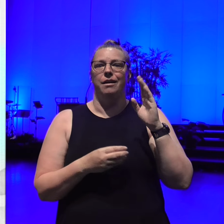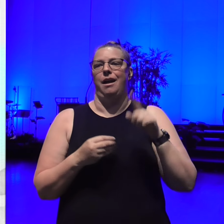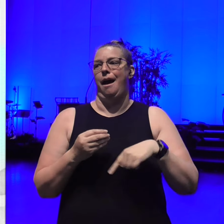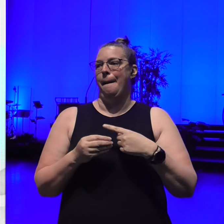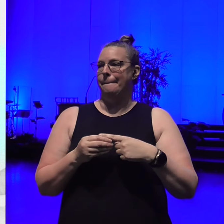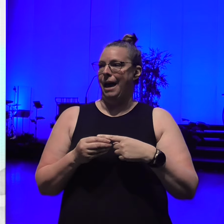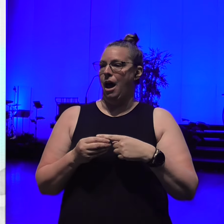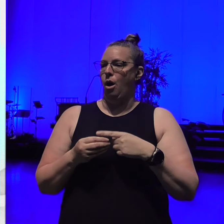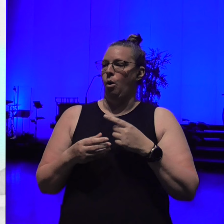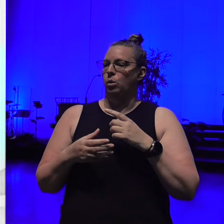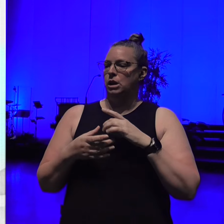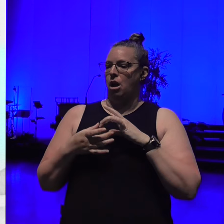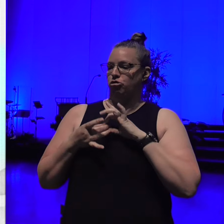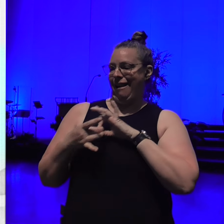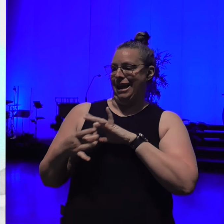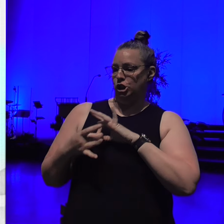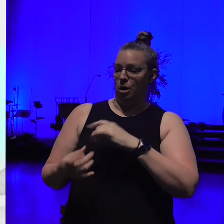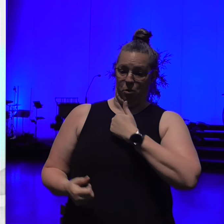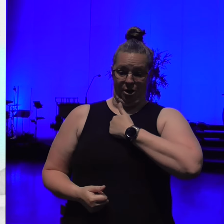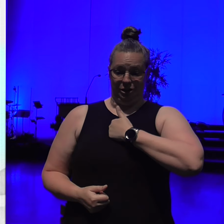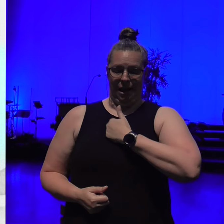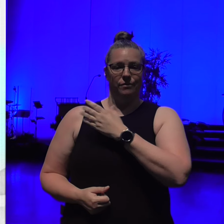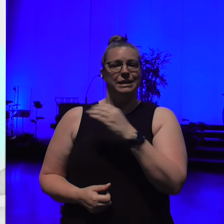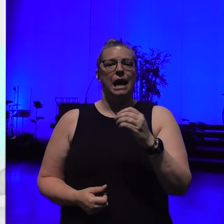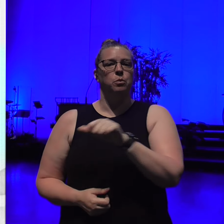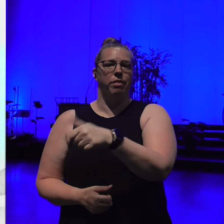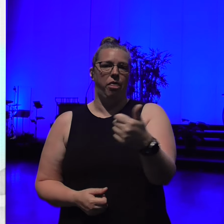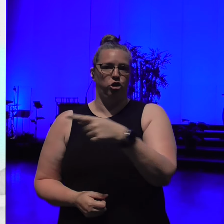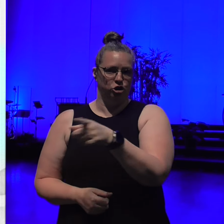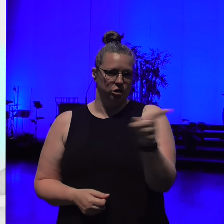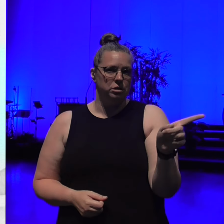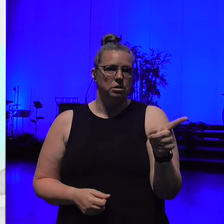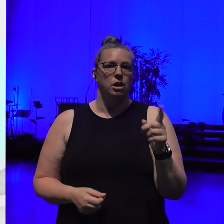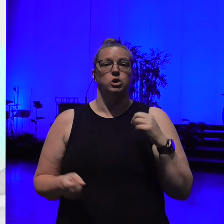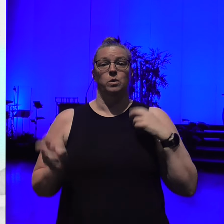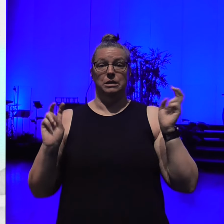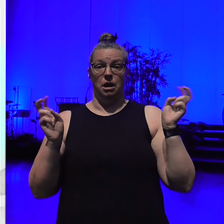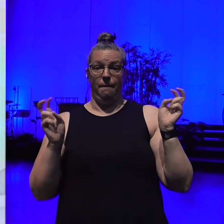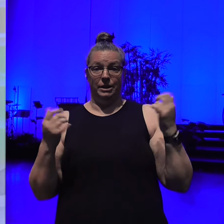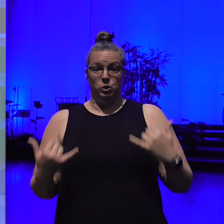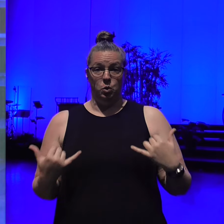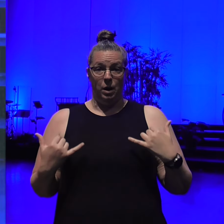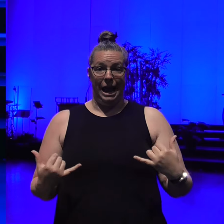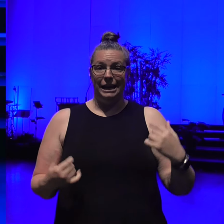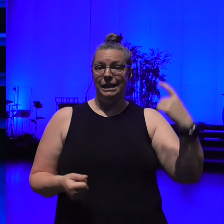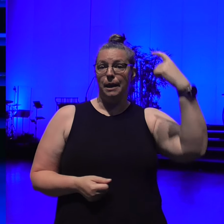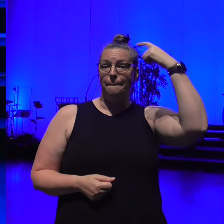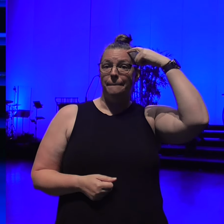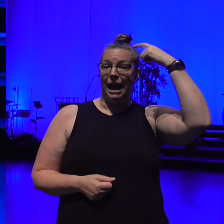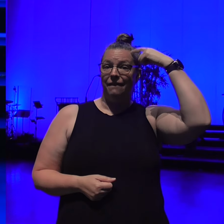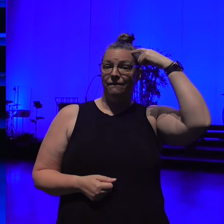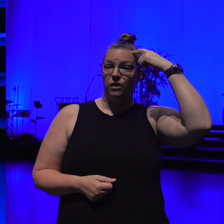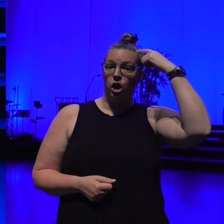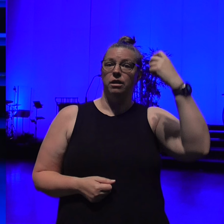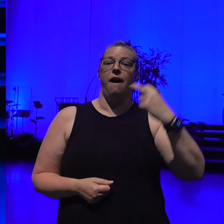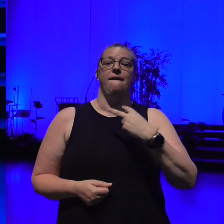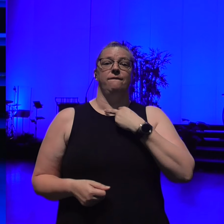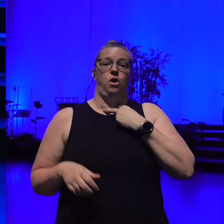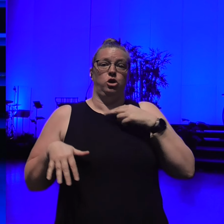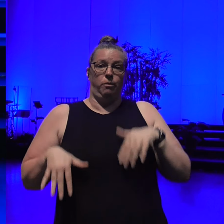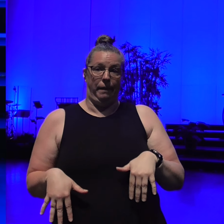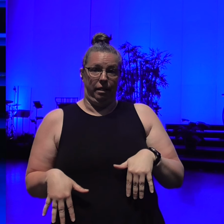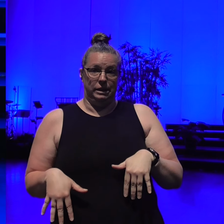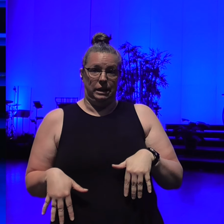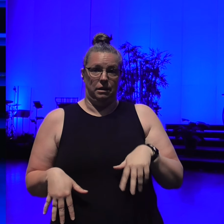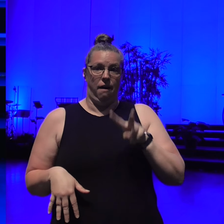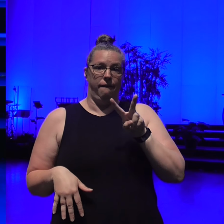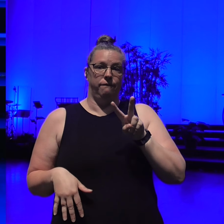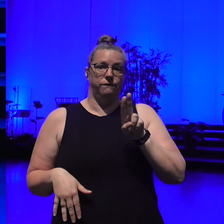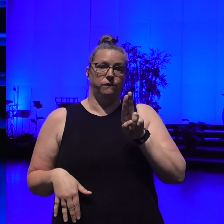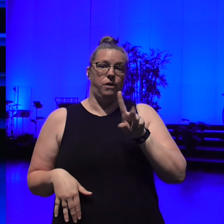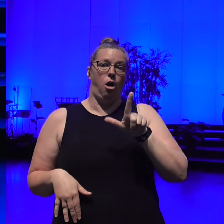relaciones más cercanas con nosotros mismos y con los demás Y el tema de hoy es vulnerabilidad consciente también conocido como